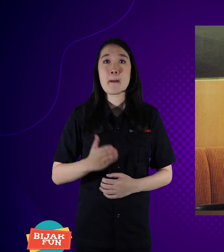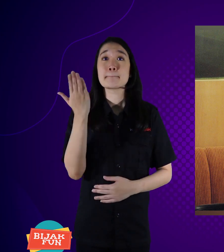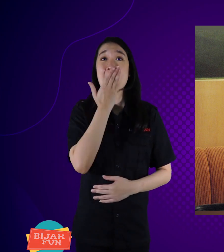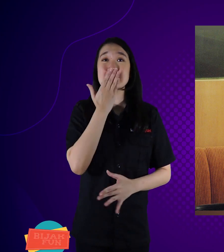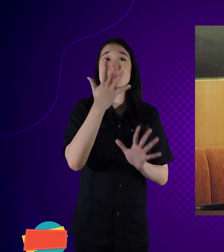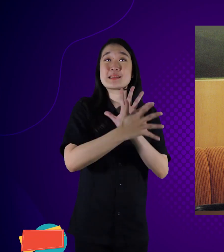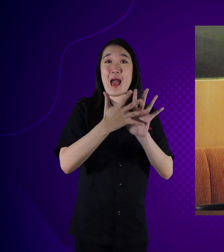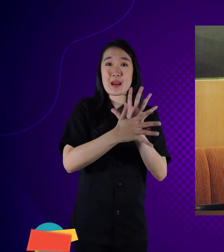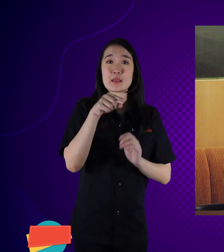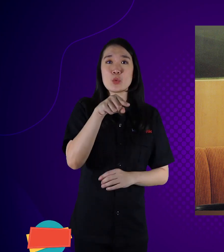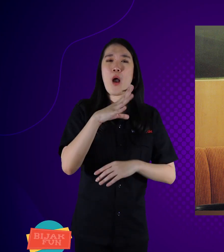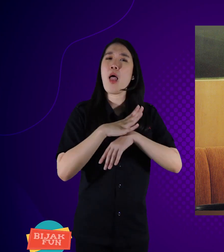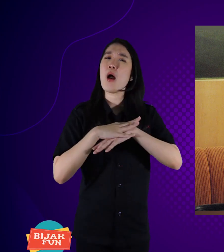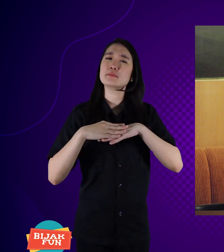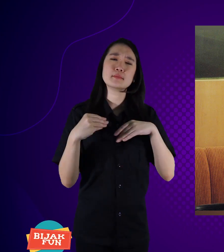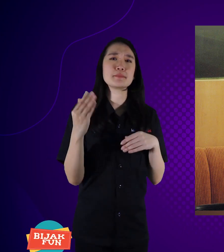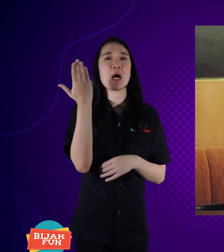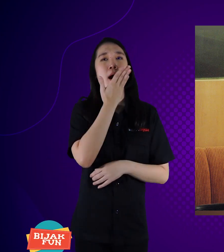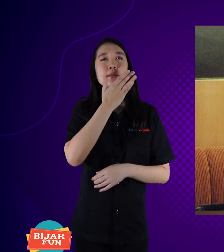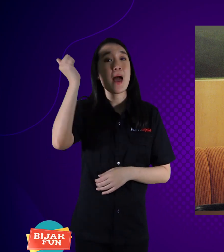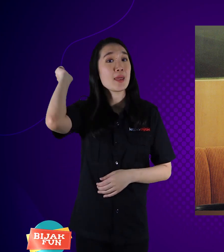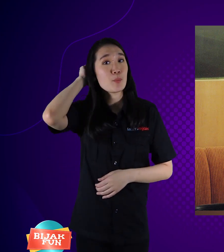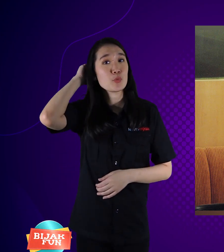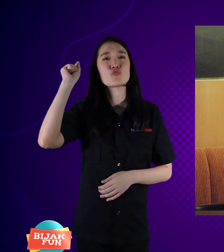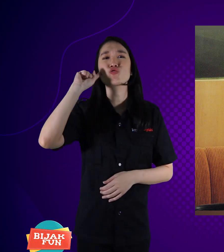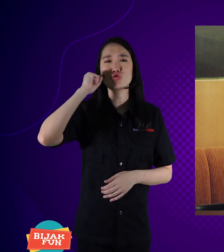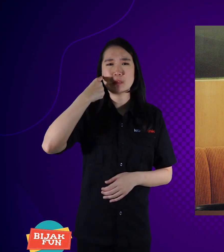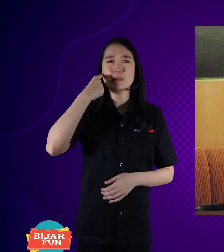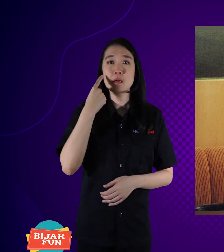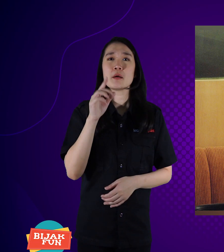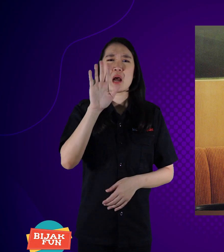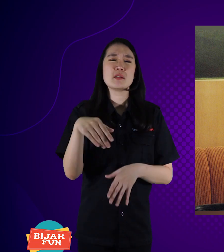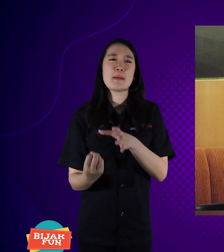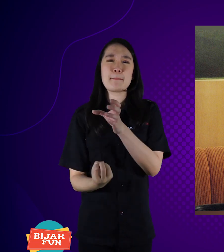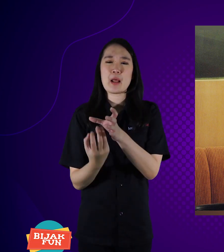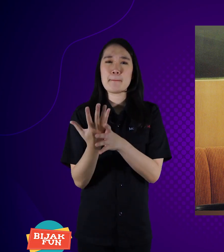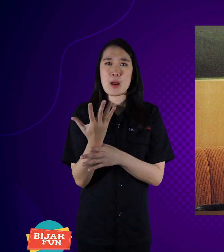Bahasa isyarat itu alami, merupakan bahasa ibu dari kaum Tuli, dan masih berkembang.